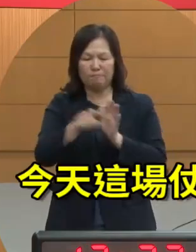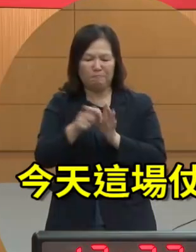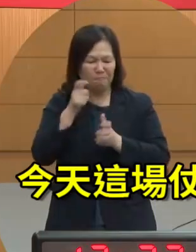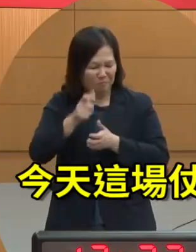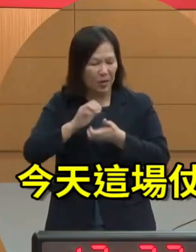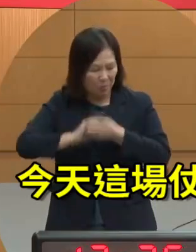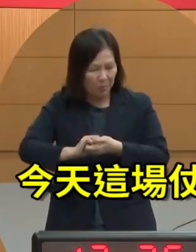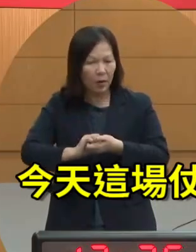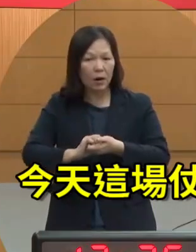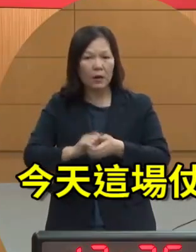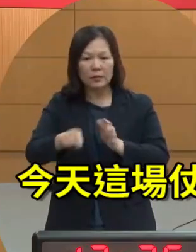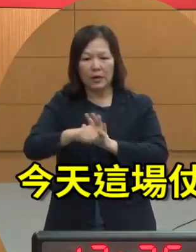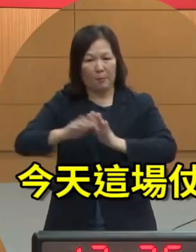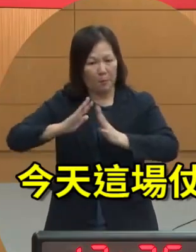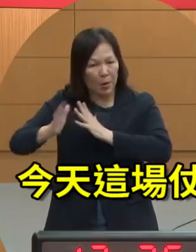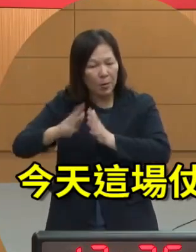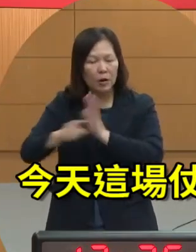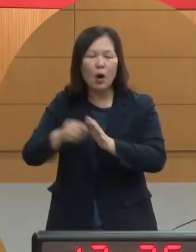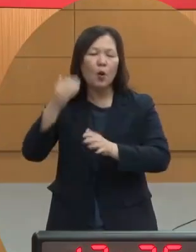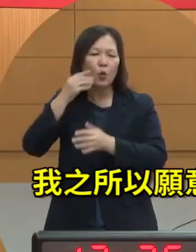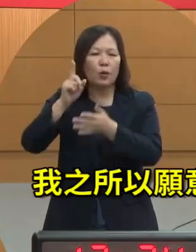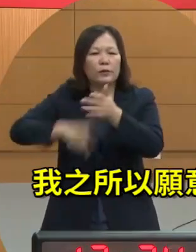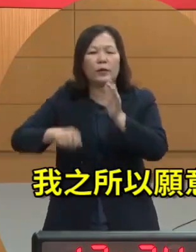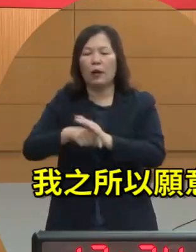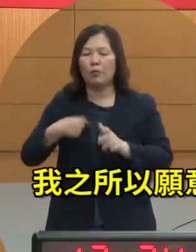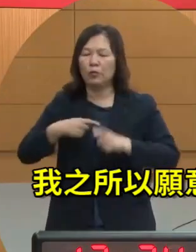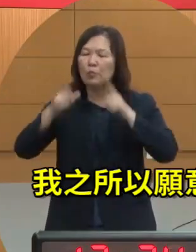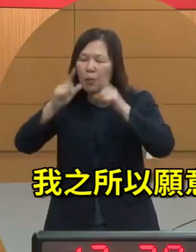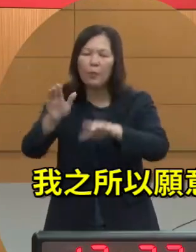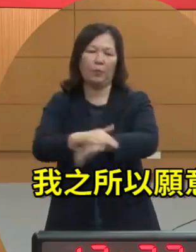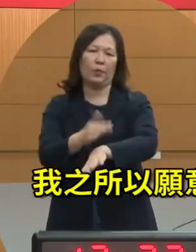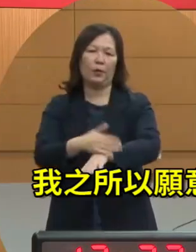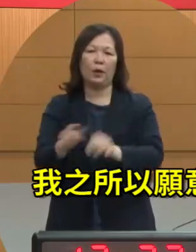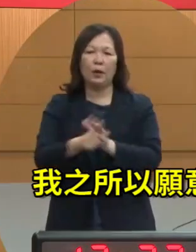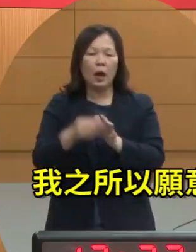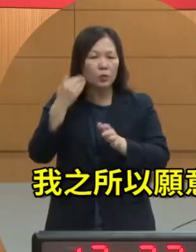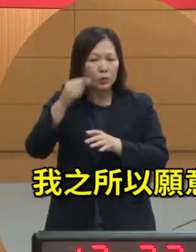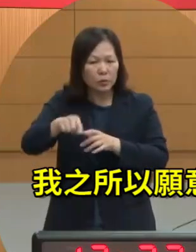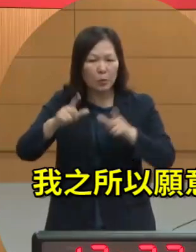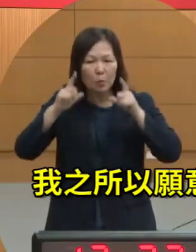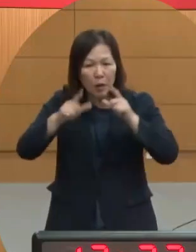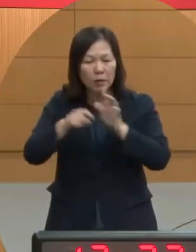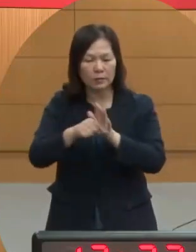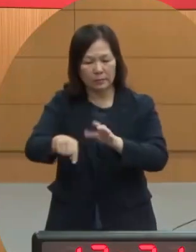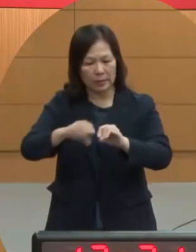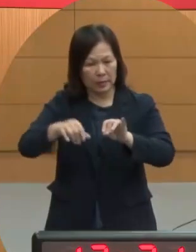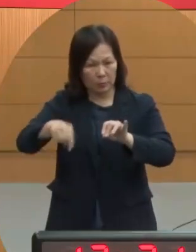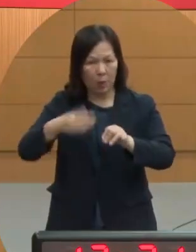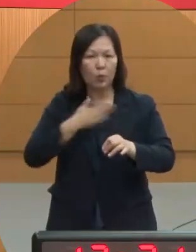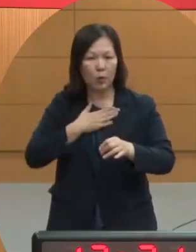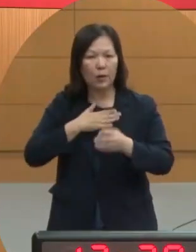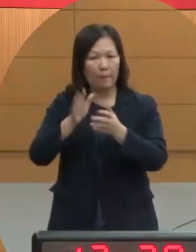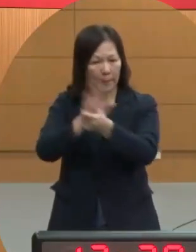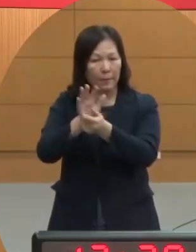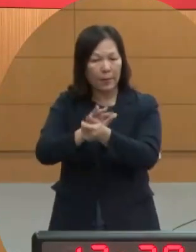今天這場仗很簡單 我就不用站出來了 我之所以願意站出來 是因為這個地方需要我 屏東還可以怎麼做